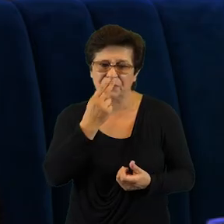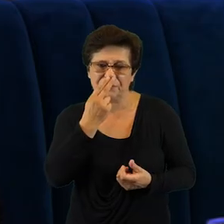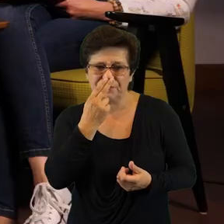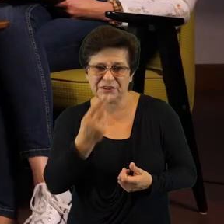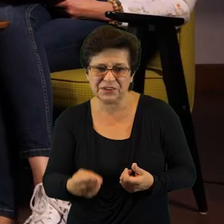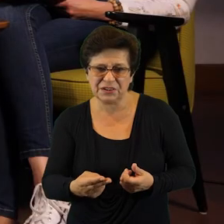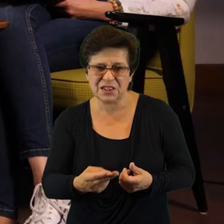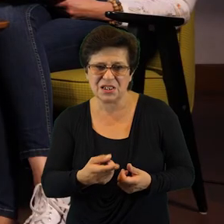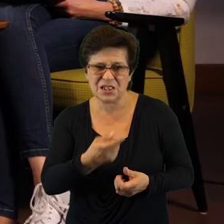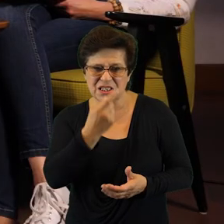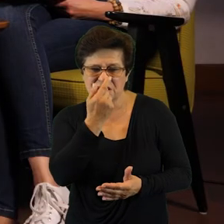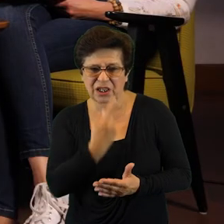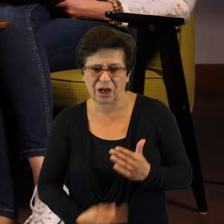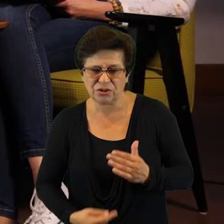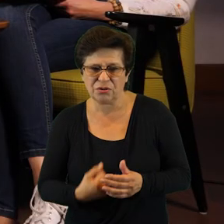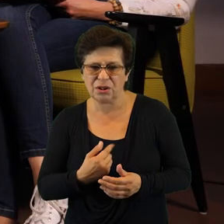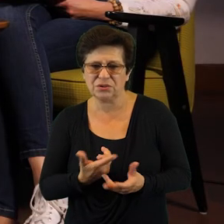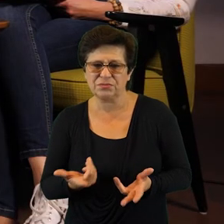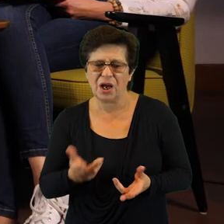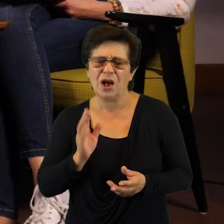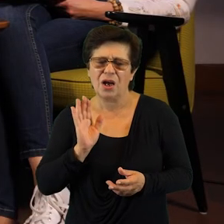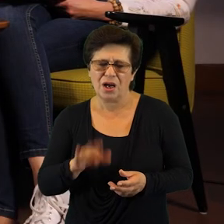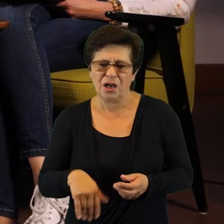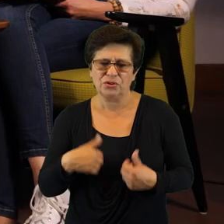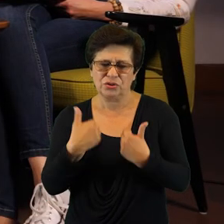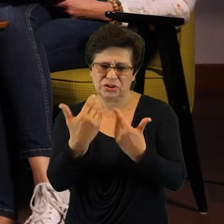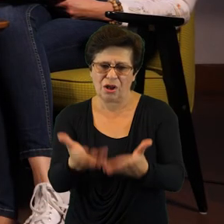zostały Słonimskiemu wybaczone ze względu na jego postawę.